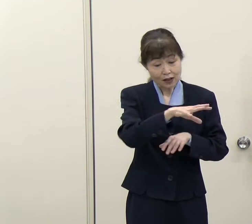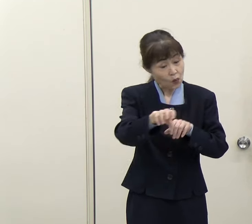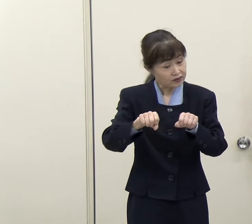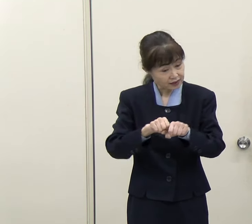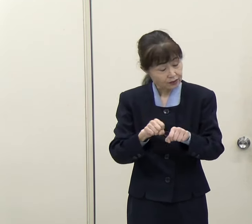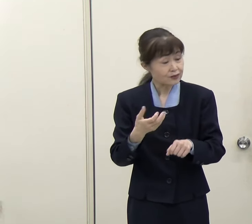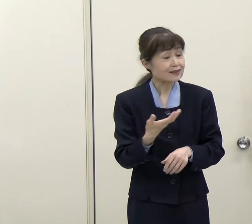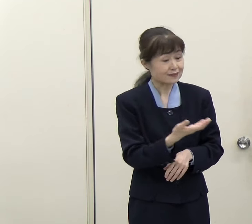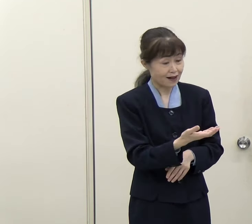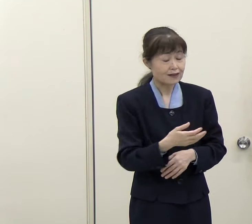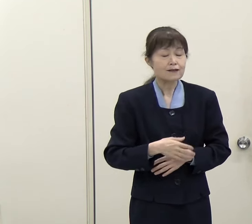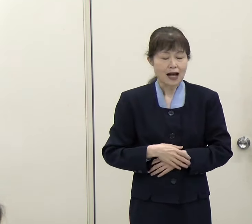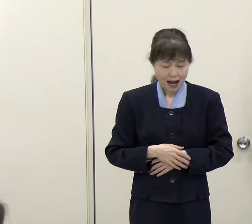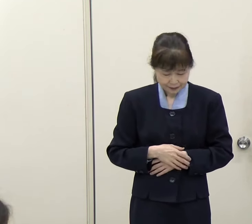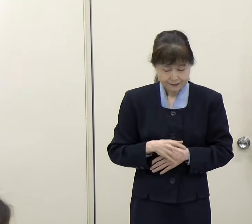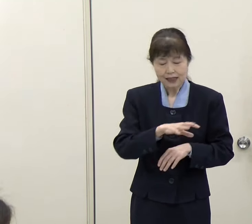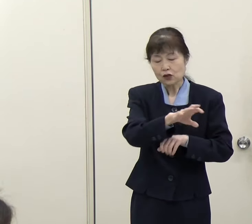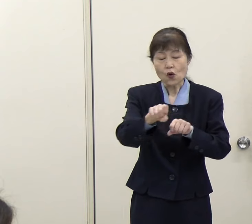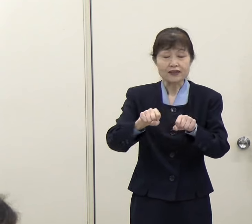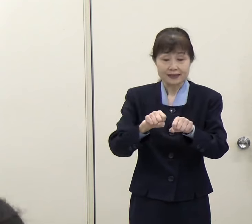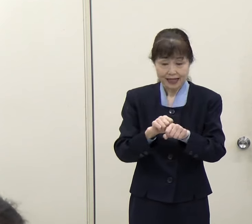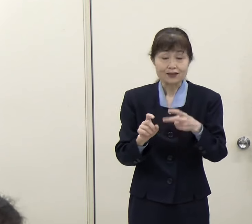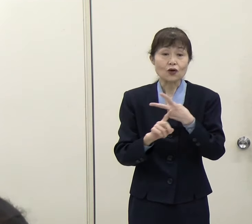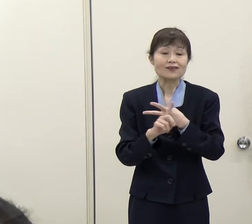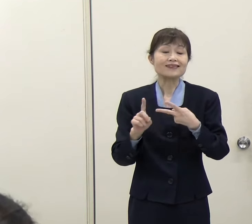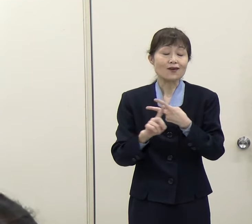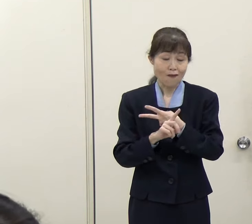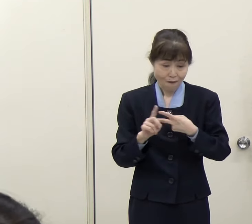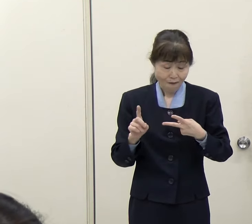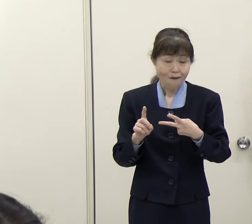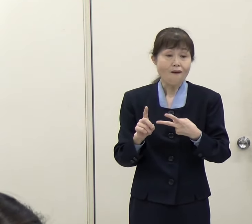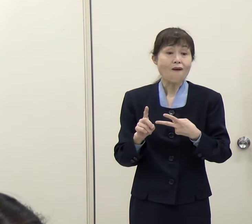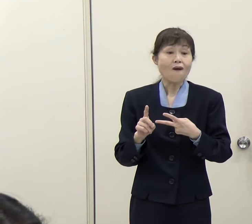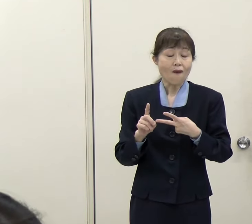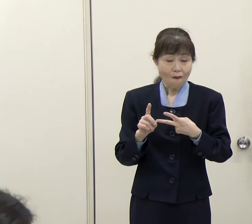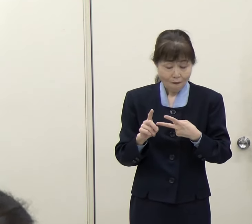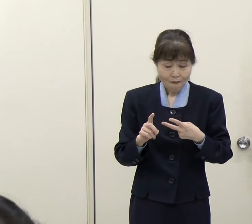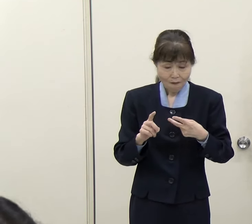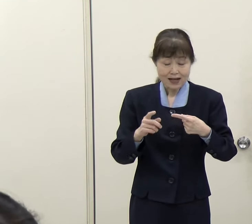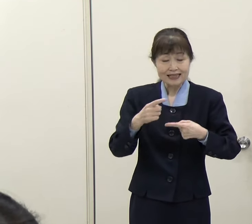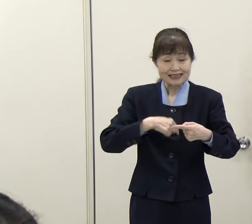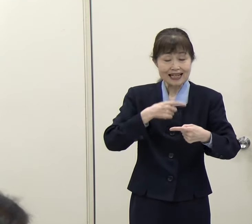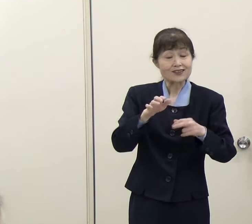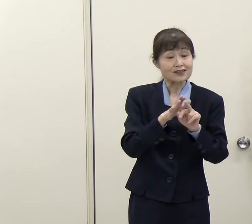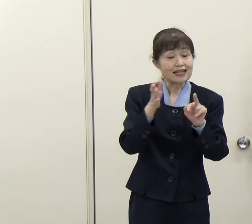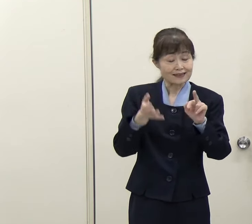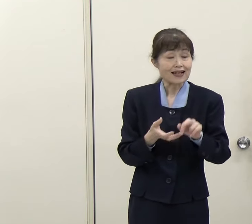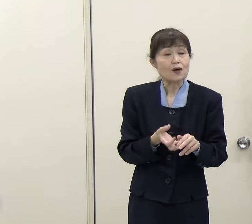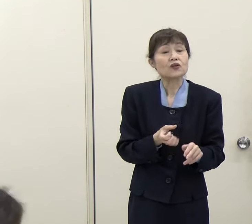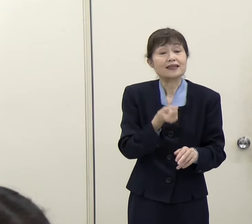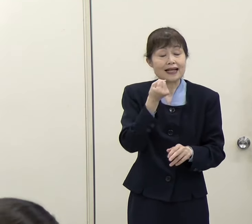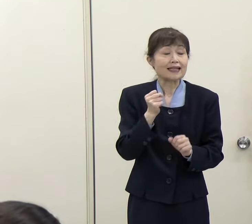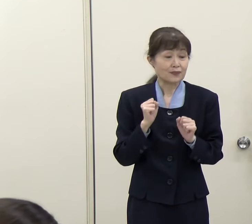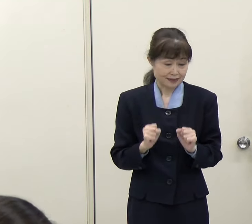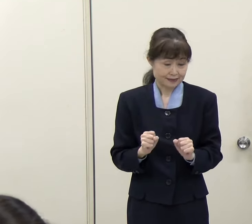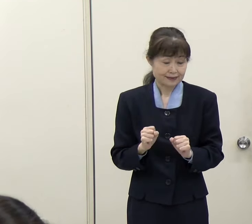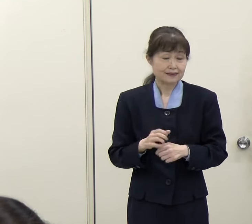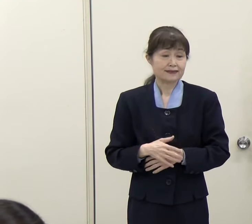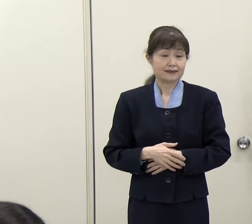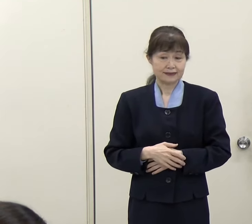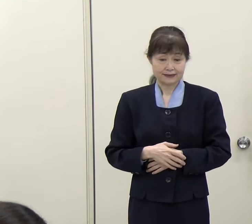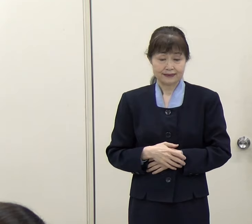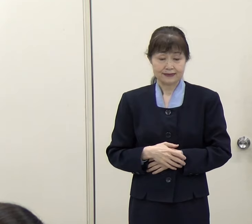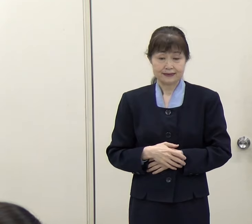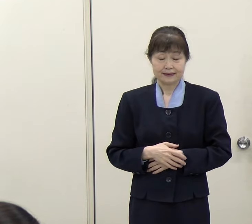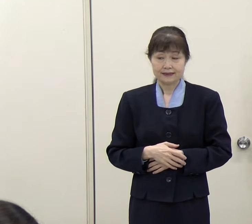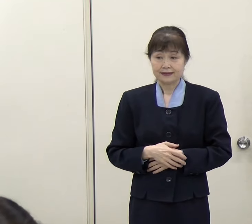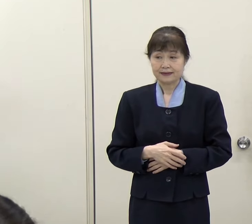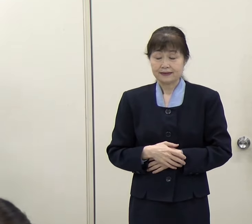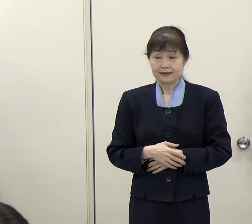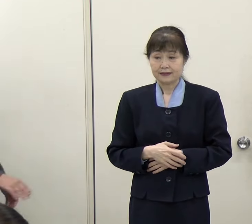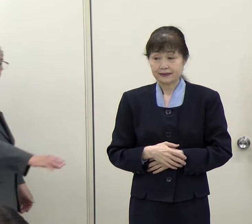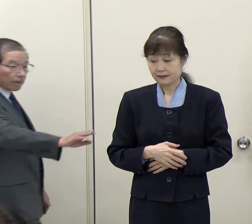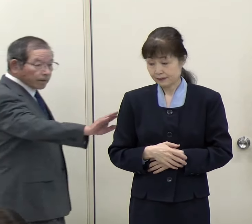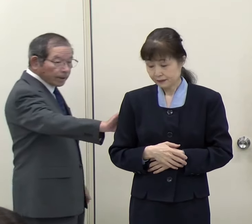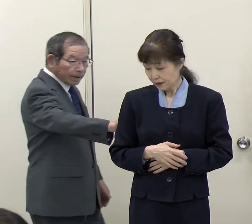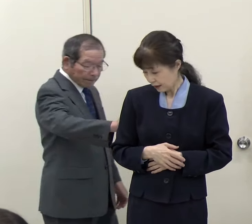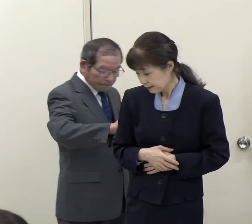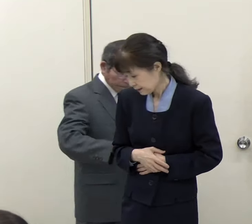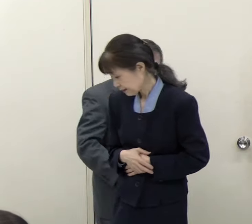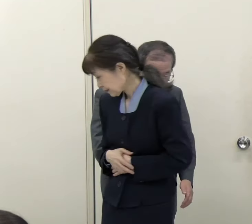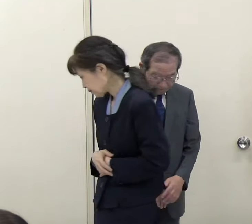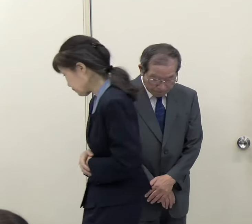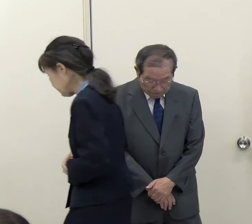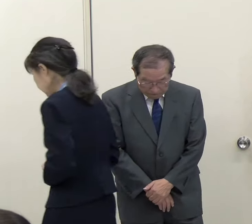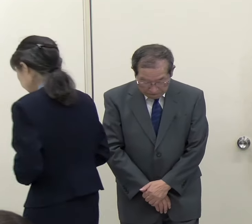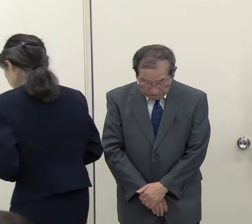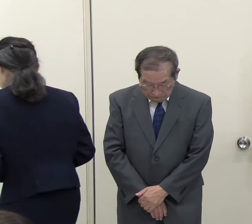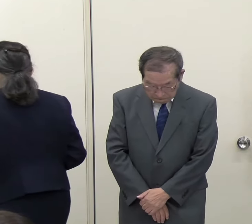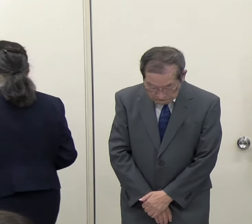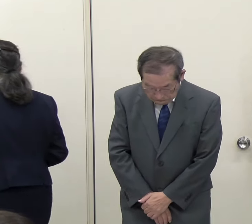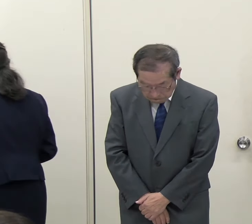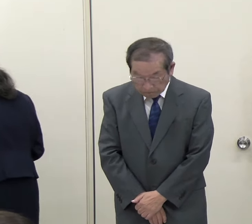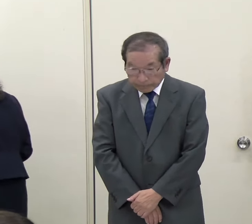（知事）はい。そのコーディネート機能をこのリサイクル総合研究事業化センターが持っておるということです。